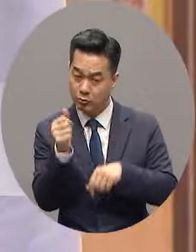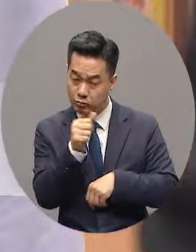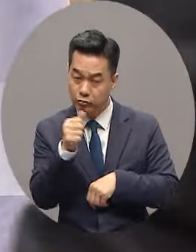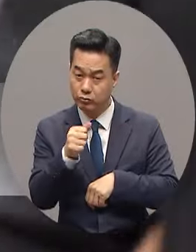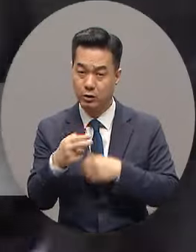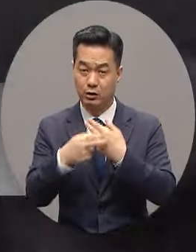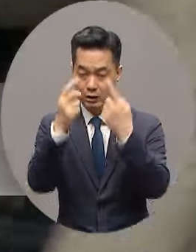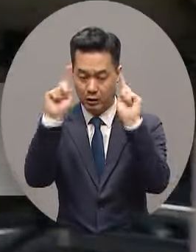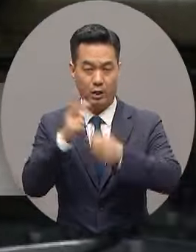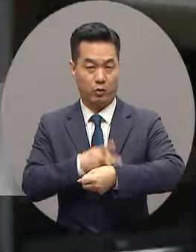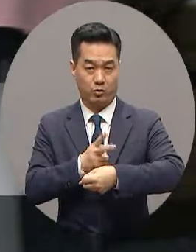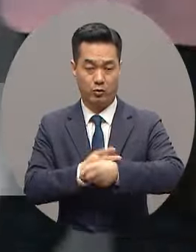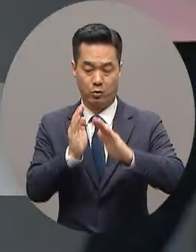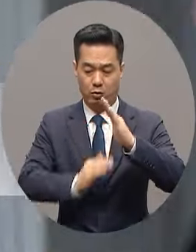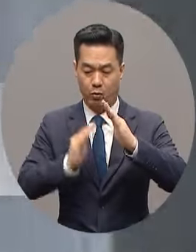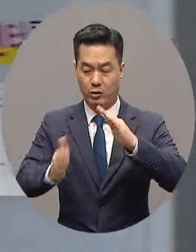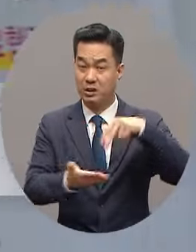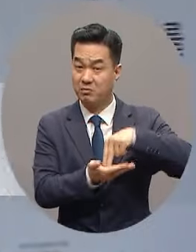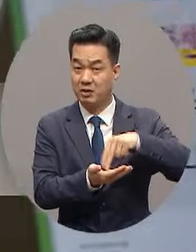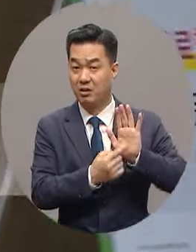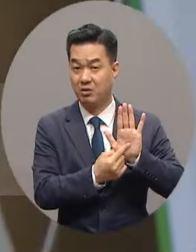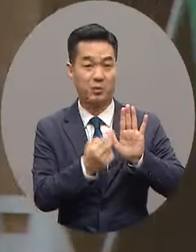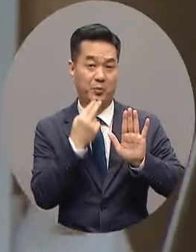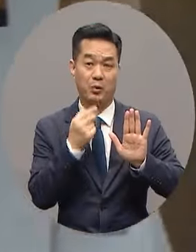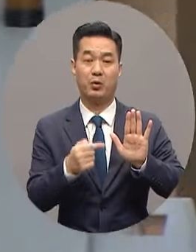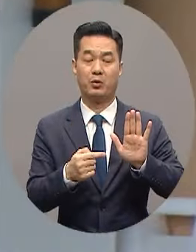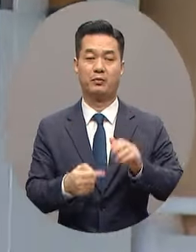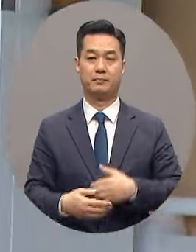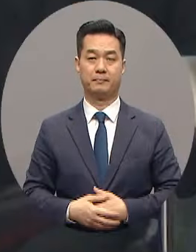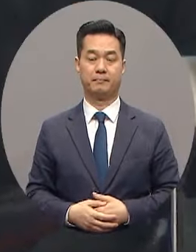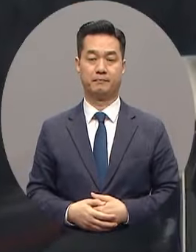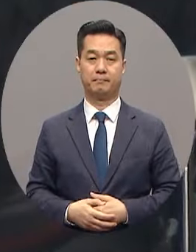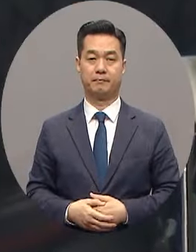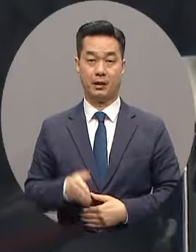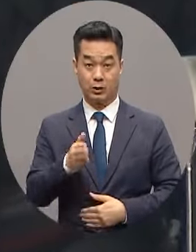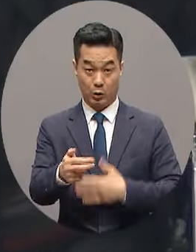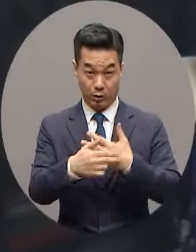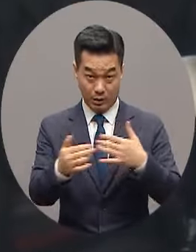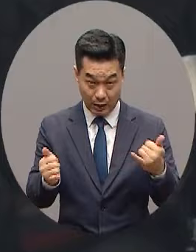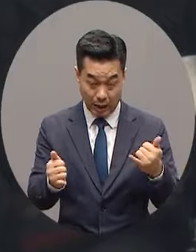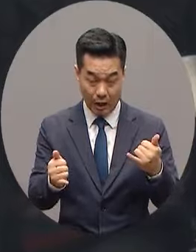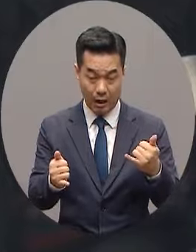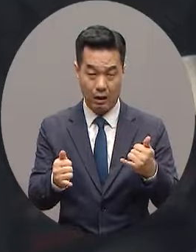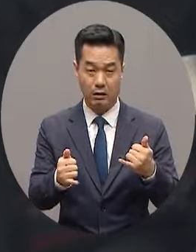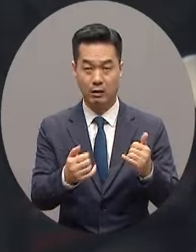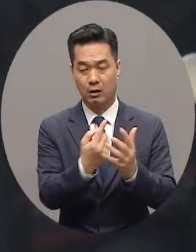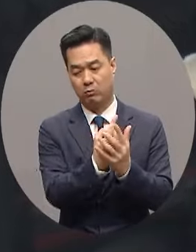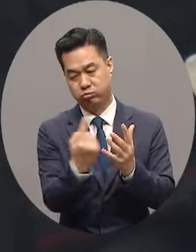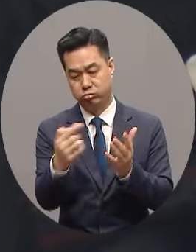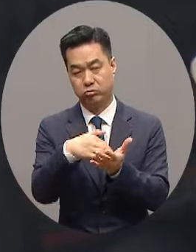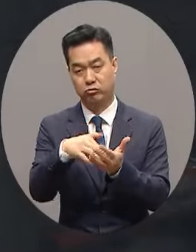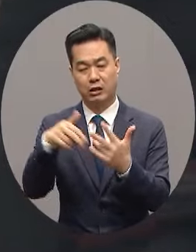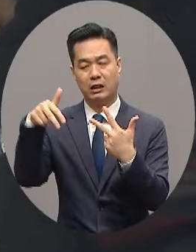중재 역할을 자처했던 의대 교수들도공식적인 입장을 내놓지 않고 있습니다.